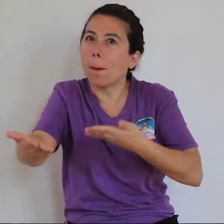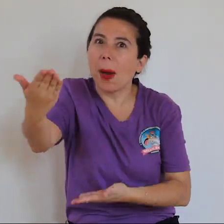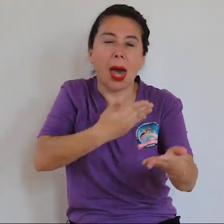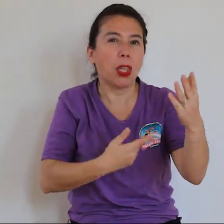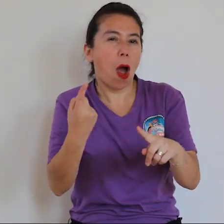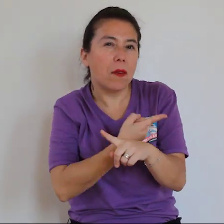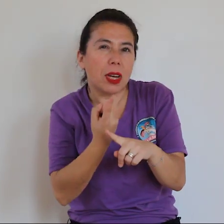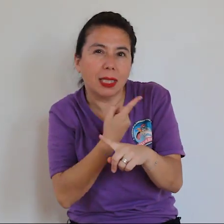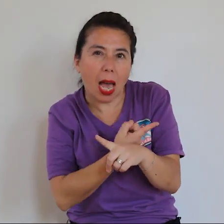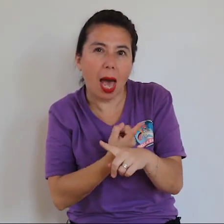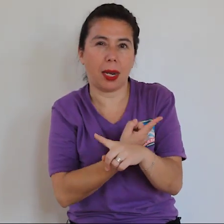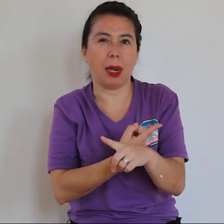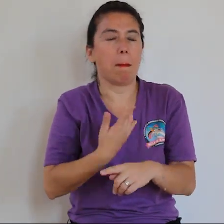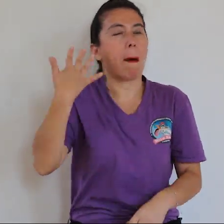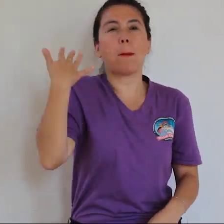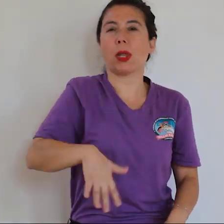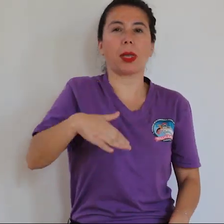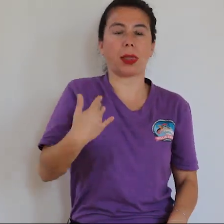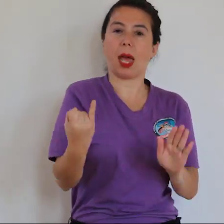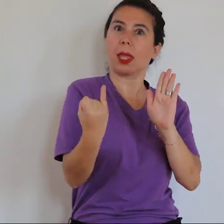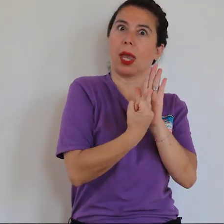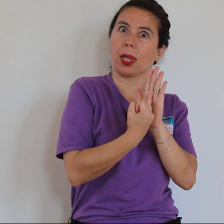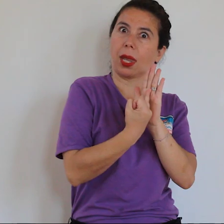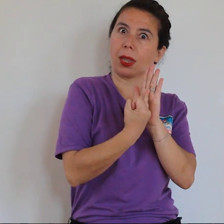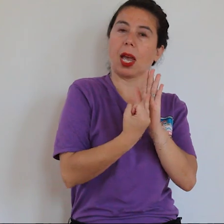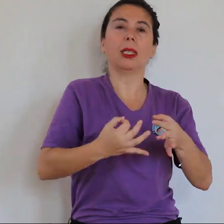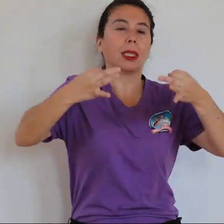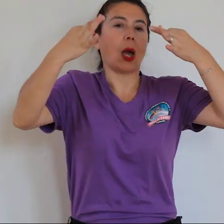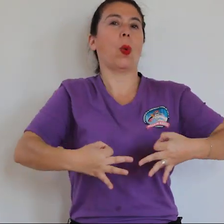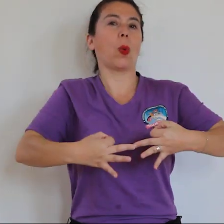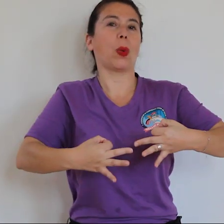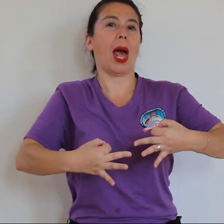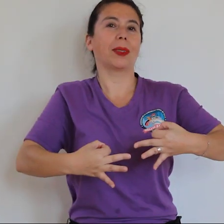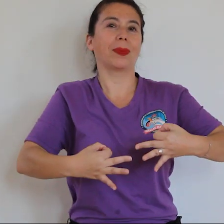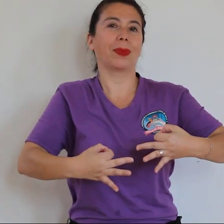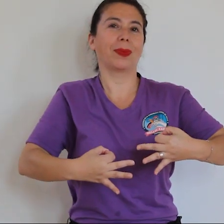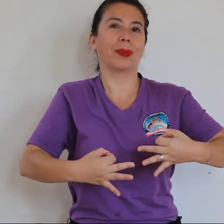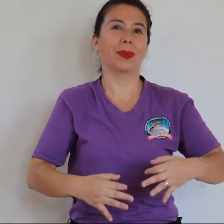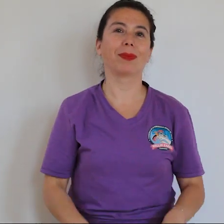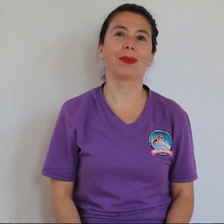Con ese motivo vamos a reunirnos a conversar sobre nuestrxs identidades y tener señas oficiales.